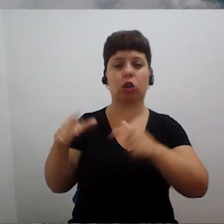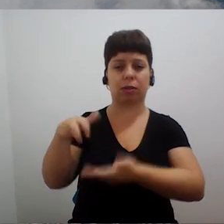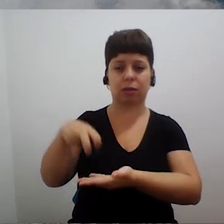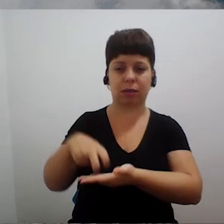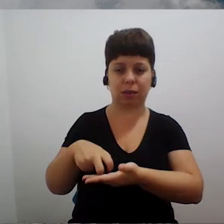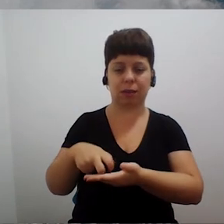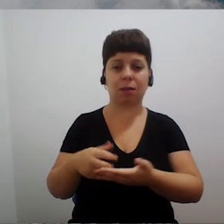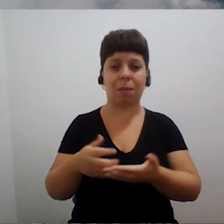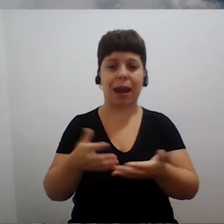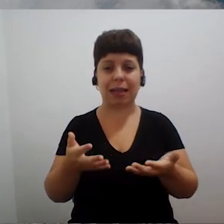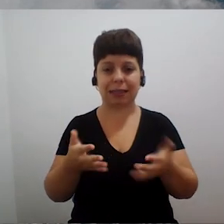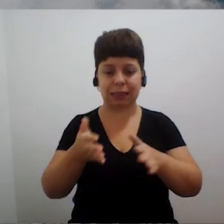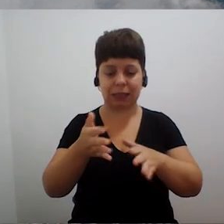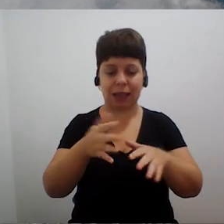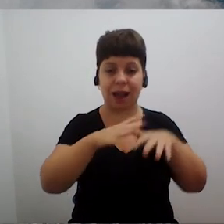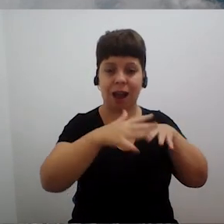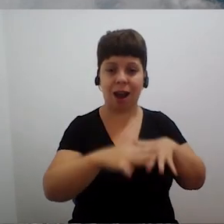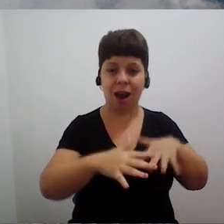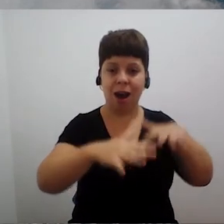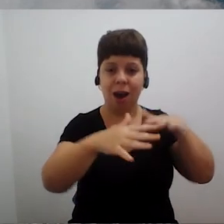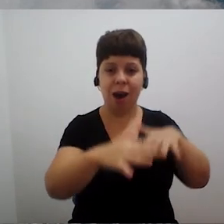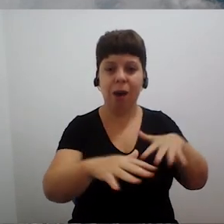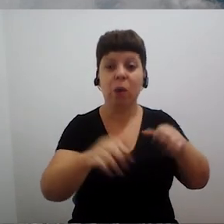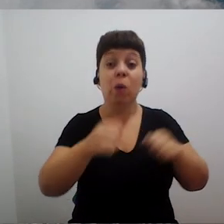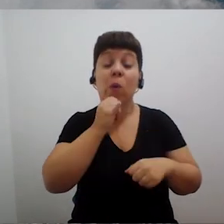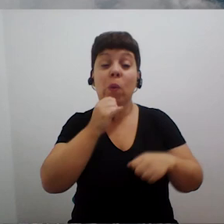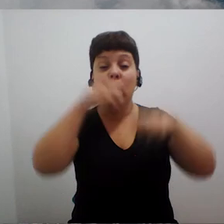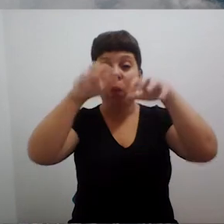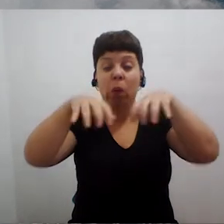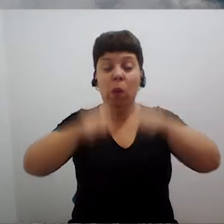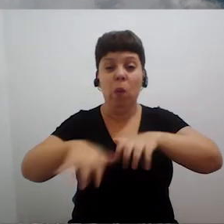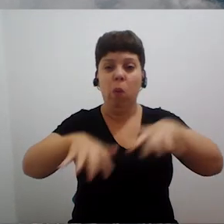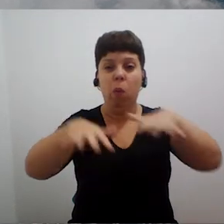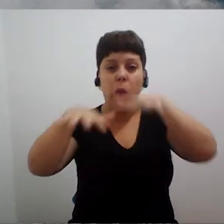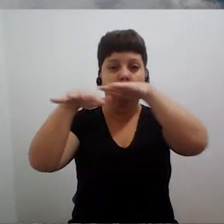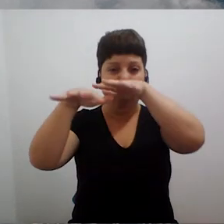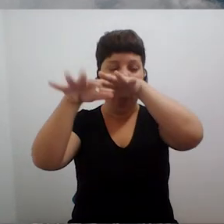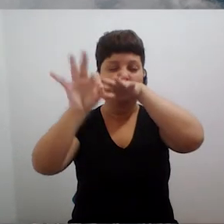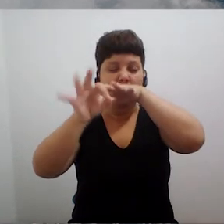então as águas do mar como dilúvio ou a passagem do mar vermelho durante